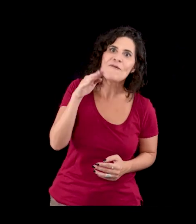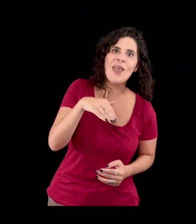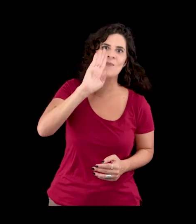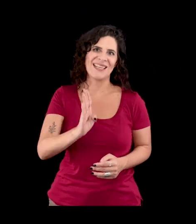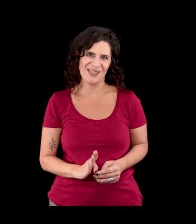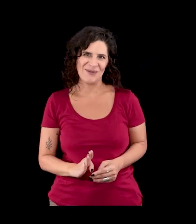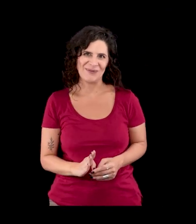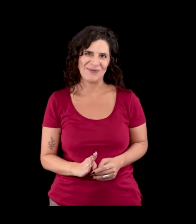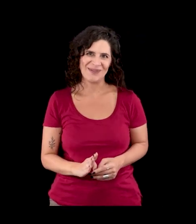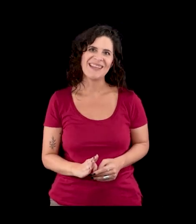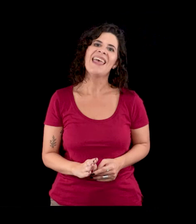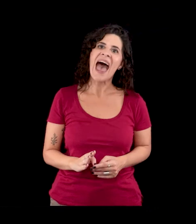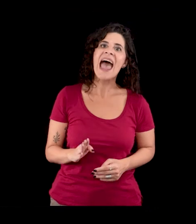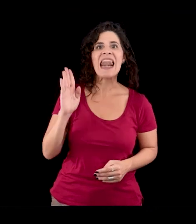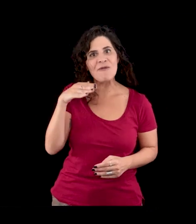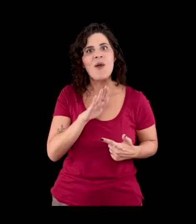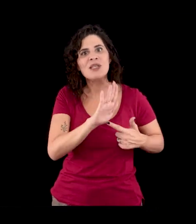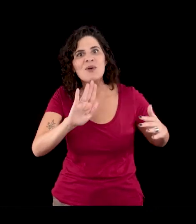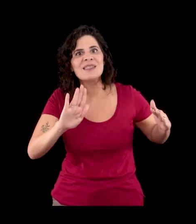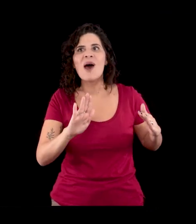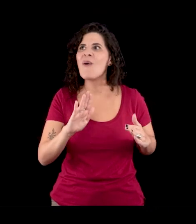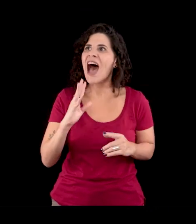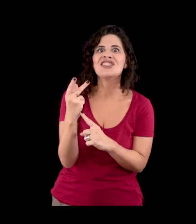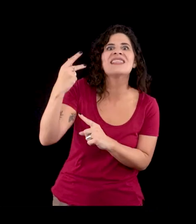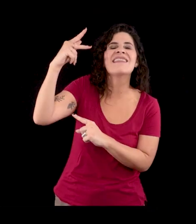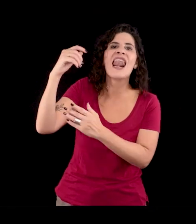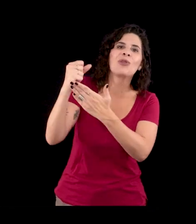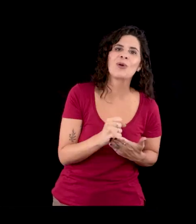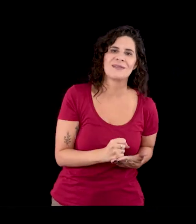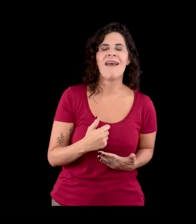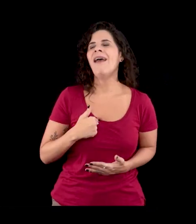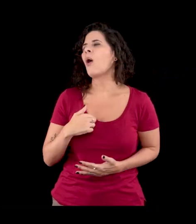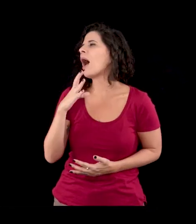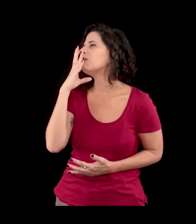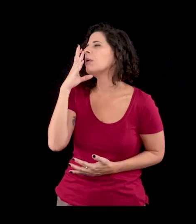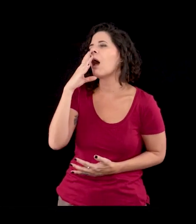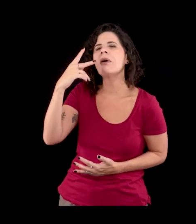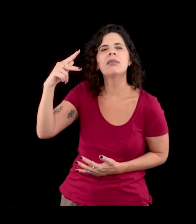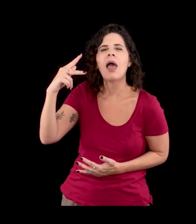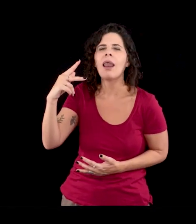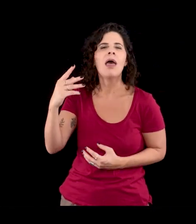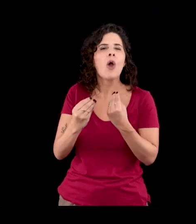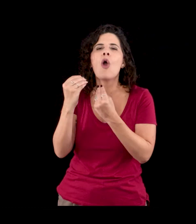e veio fazer exposição na minha galeria com os artistas dela. Eu admirava tanto essa harmonia que ela tinha com os artistas